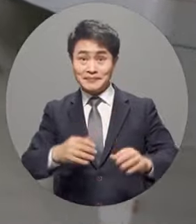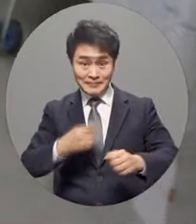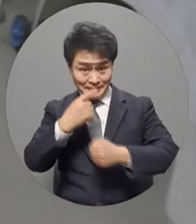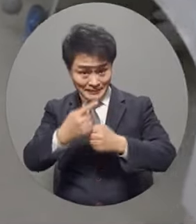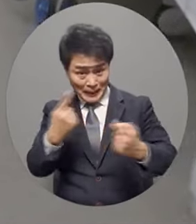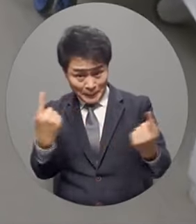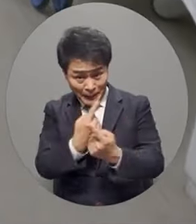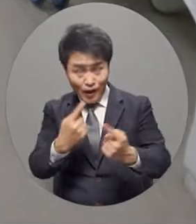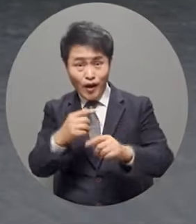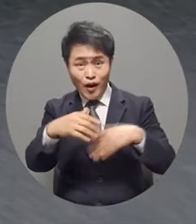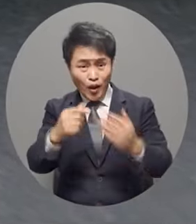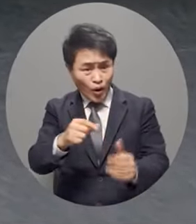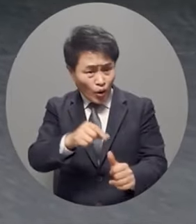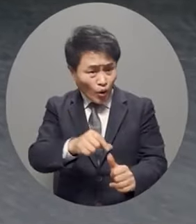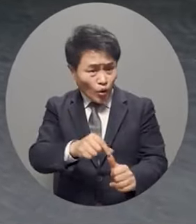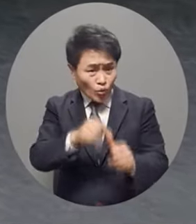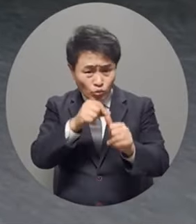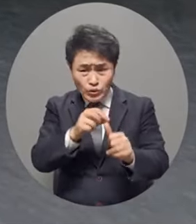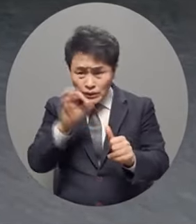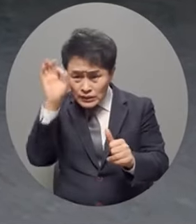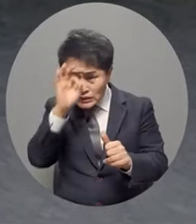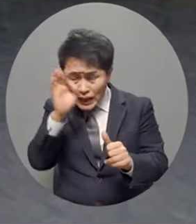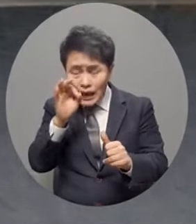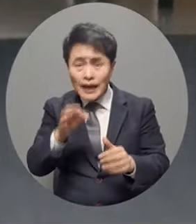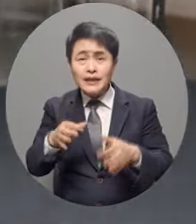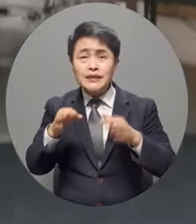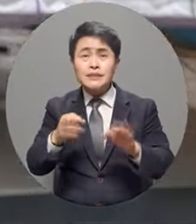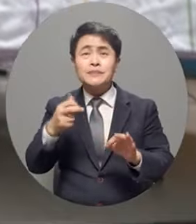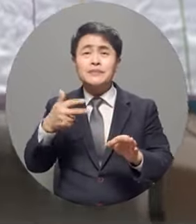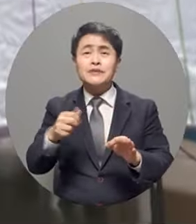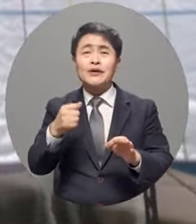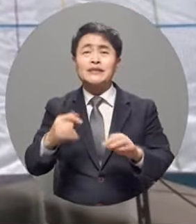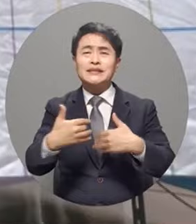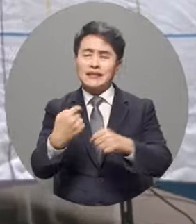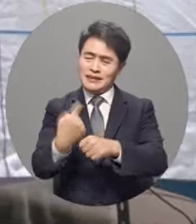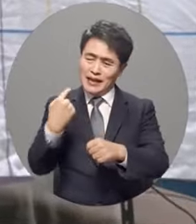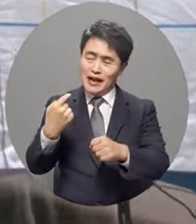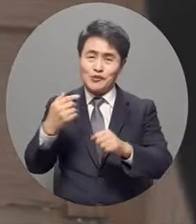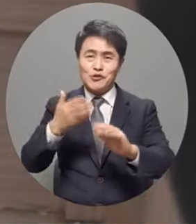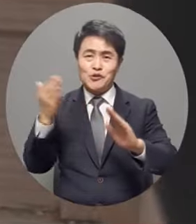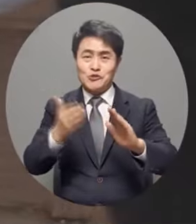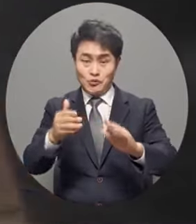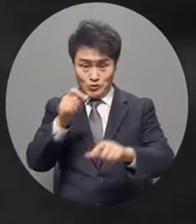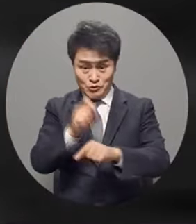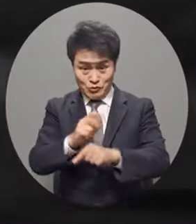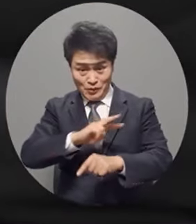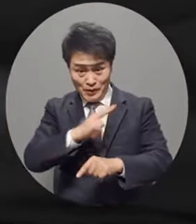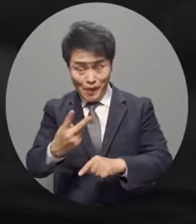(기자) 해가 바뀔 때마다 구인 광고를 뒤지는 게 일이었던 김정희 씨도 작년에